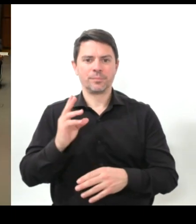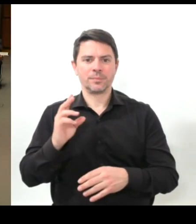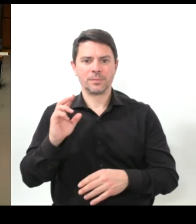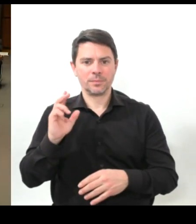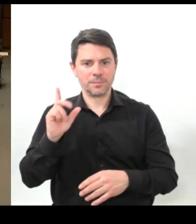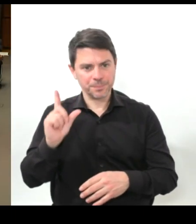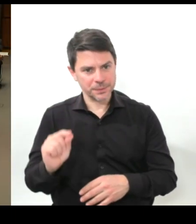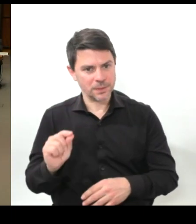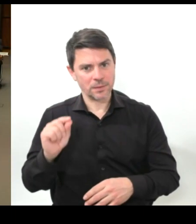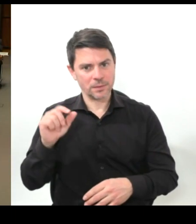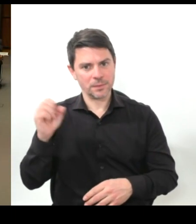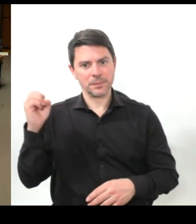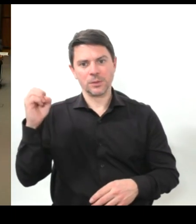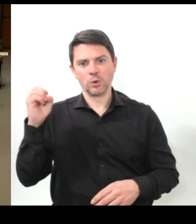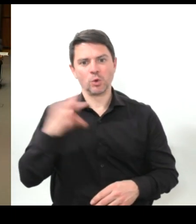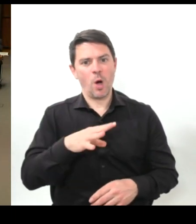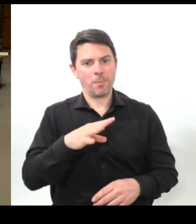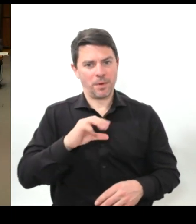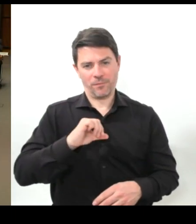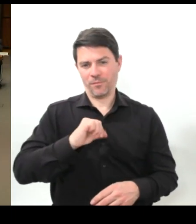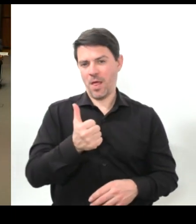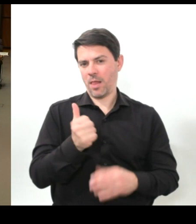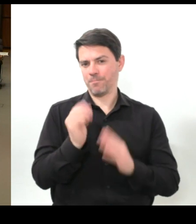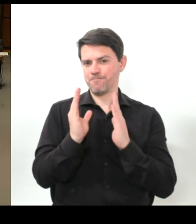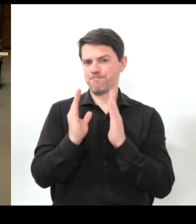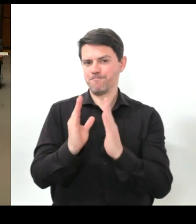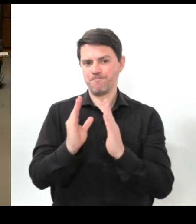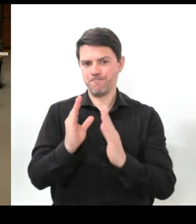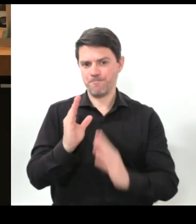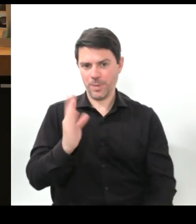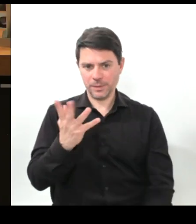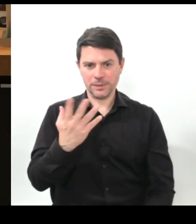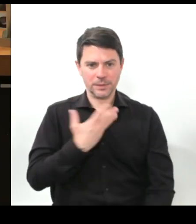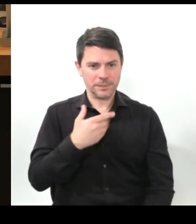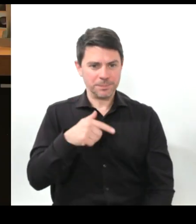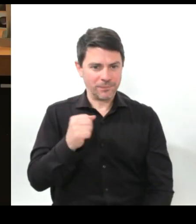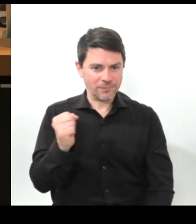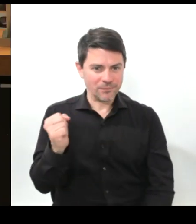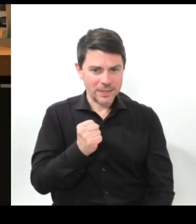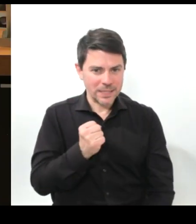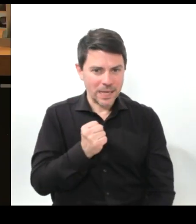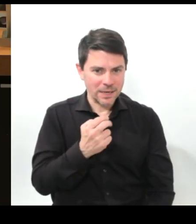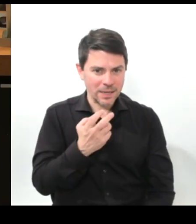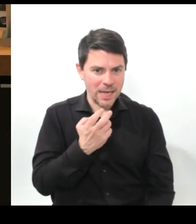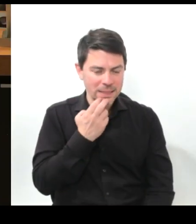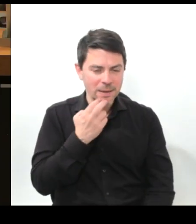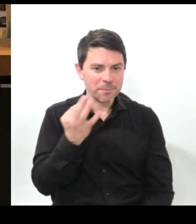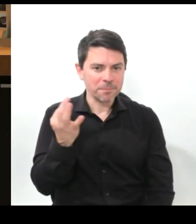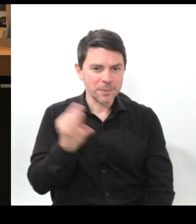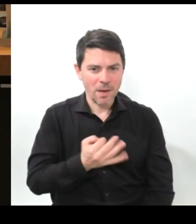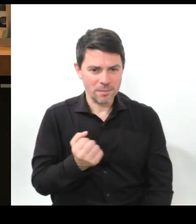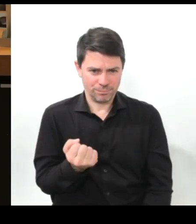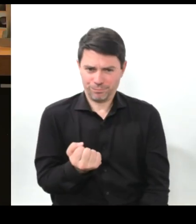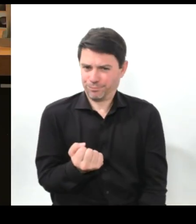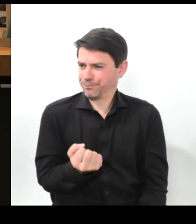Zumal die Solarzellen nach etwa 20 Jahren teuer und aufwändig zu entsorgen sind, Sondermüll. Geothermie wäre eine viel klüger und auch in